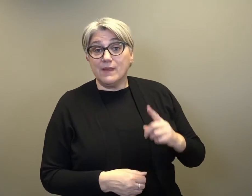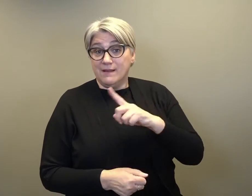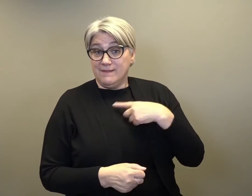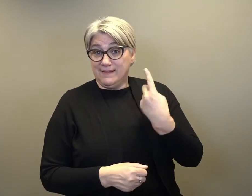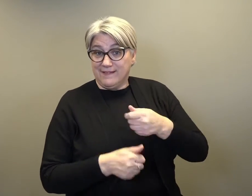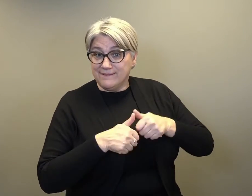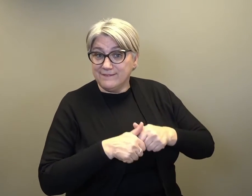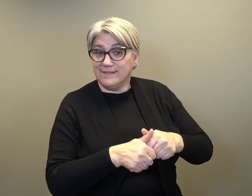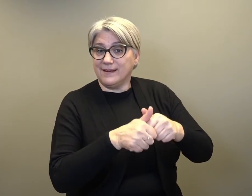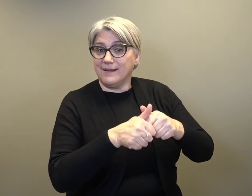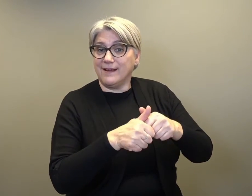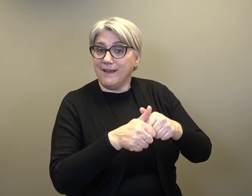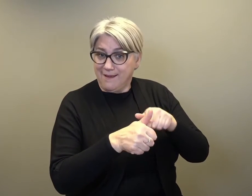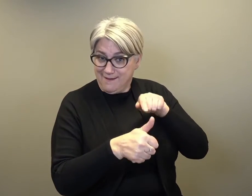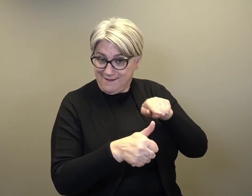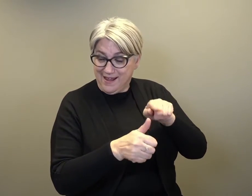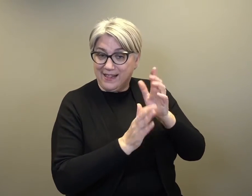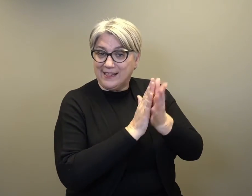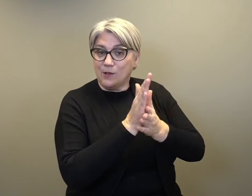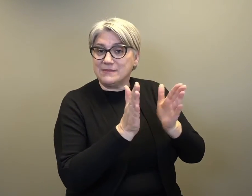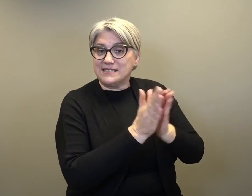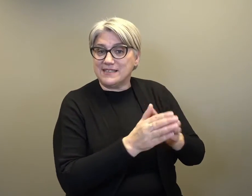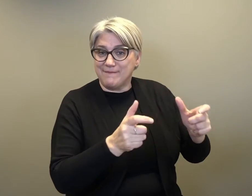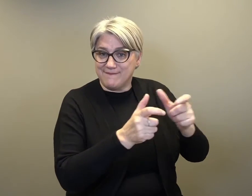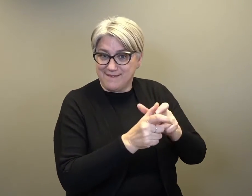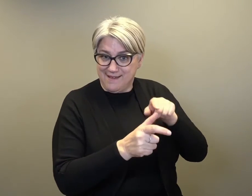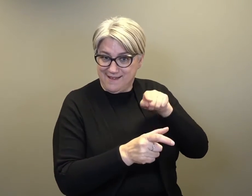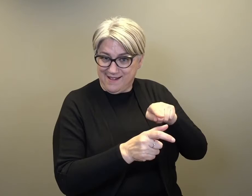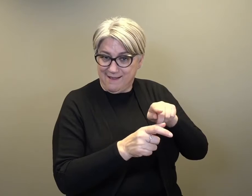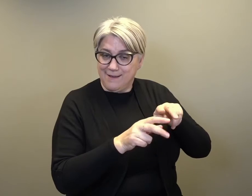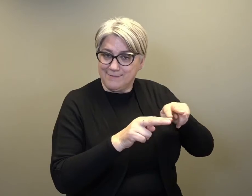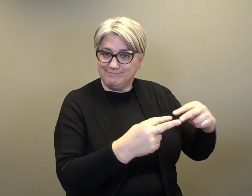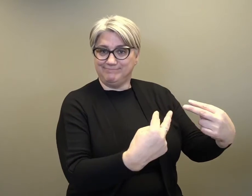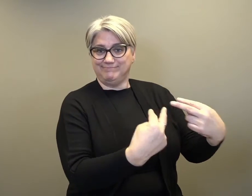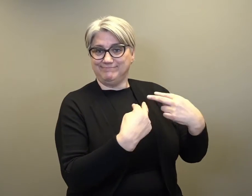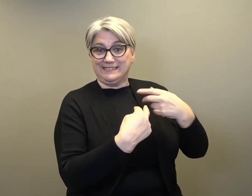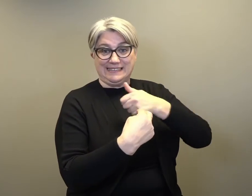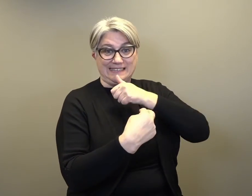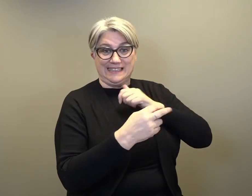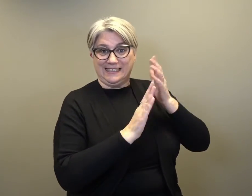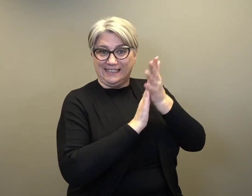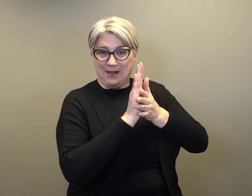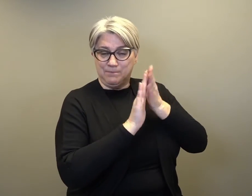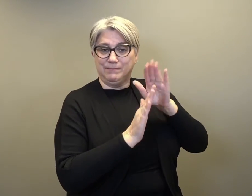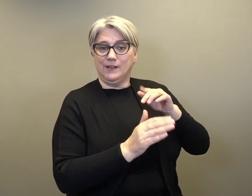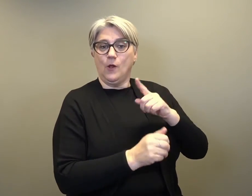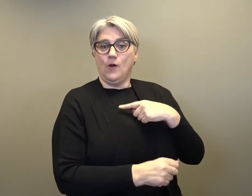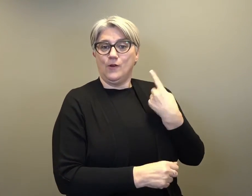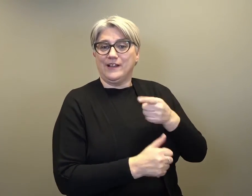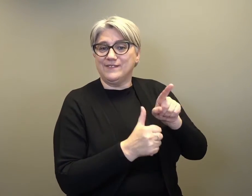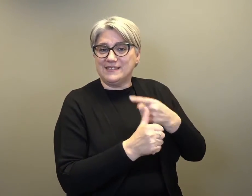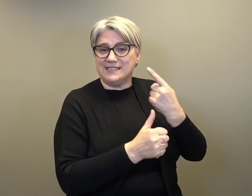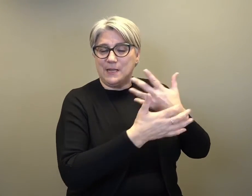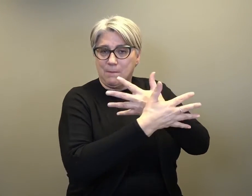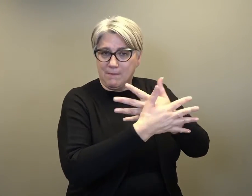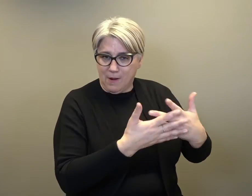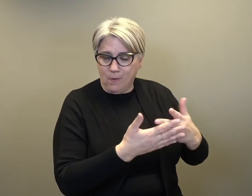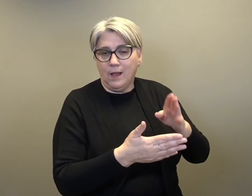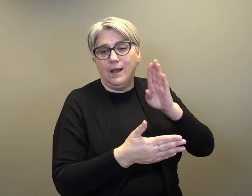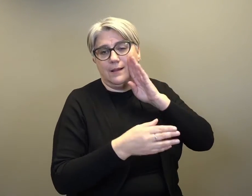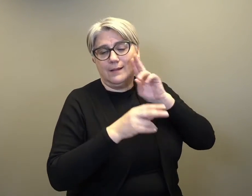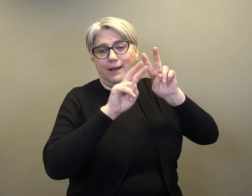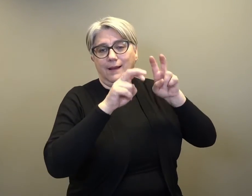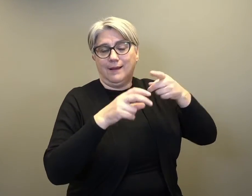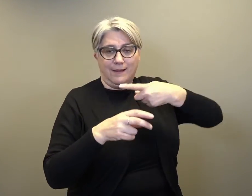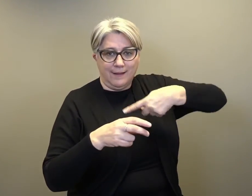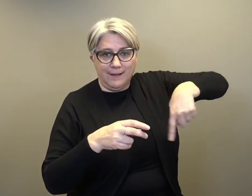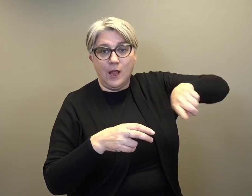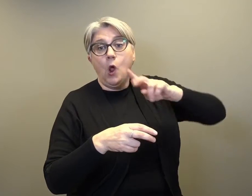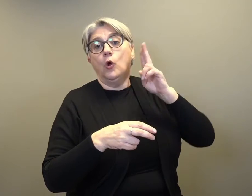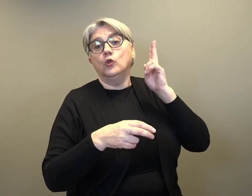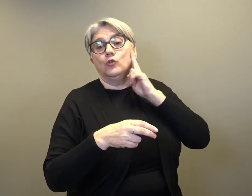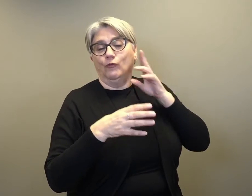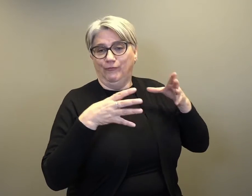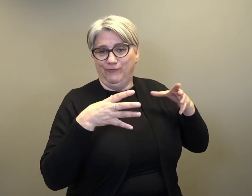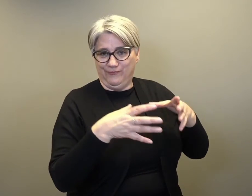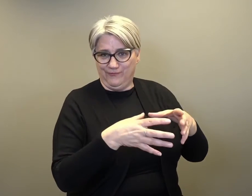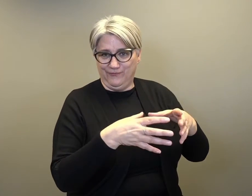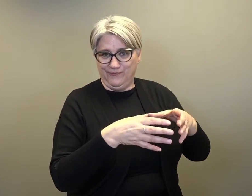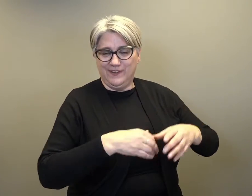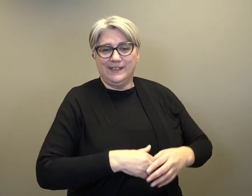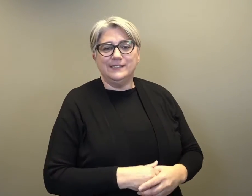Við sem tilheyrum táknmálsamfélagi og lítum á íslensk táknmál sem okkar fyrsta mál köllum okkur döff.